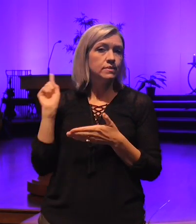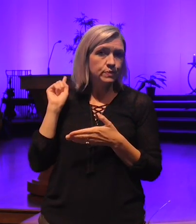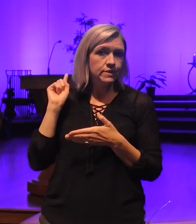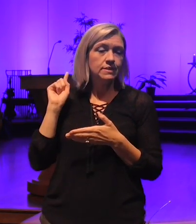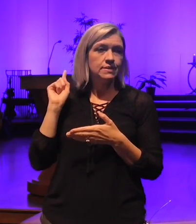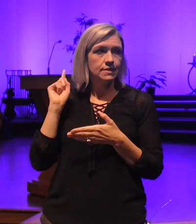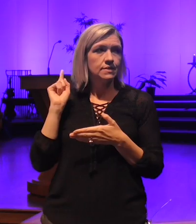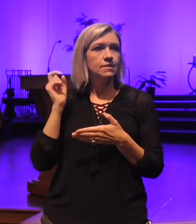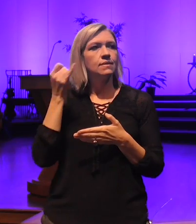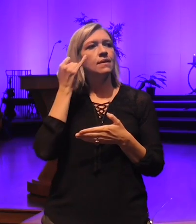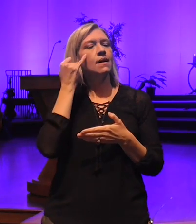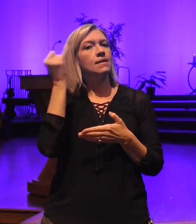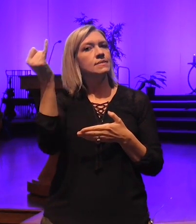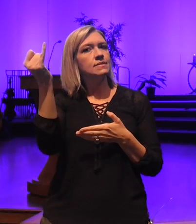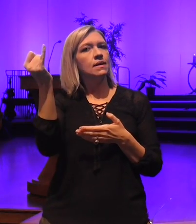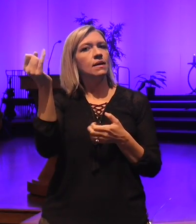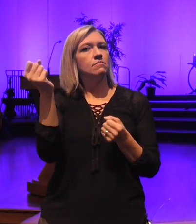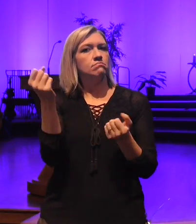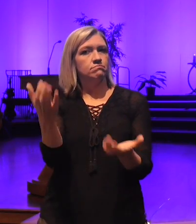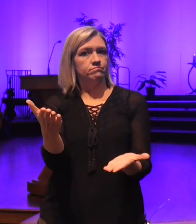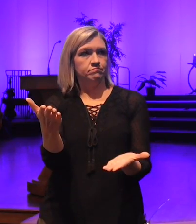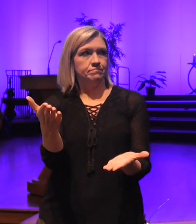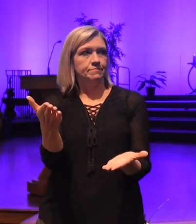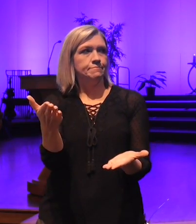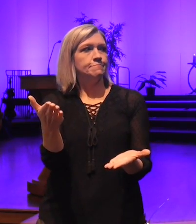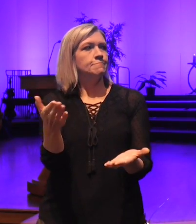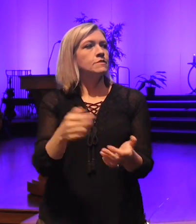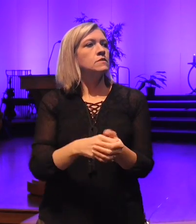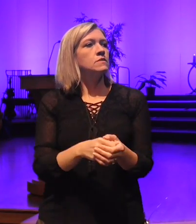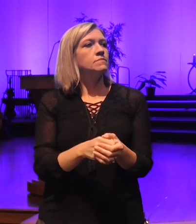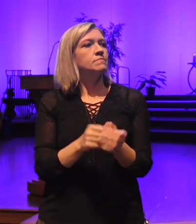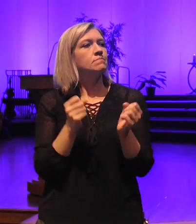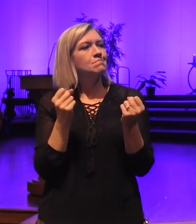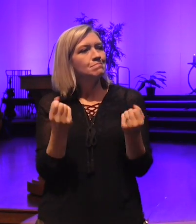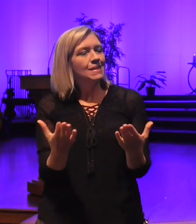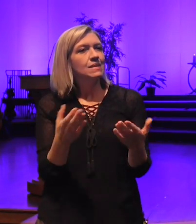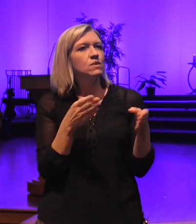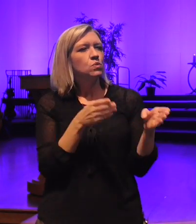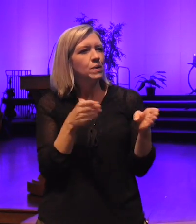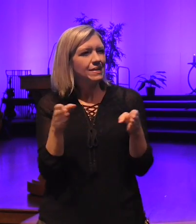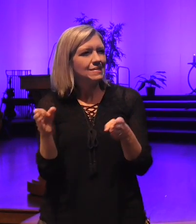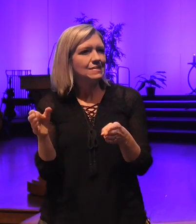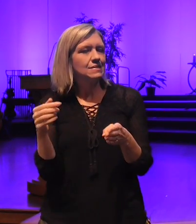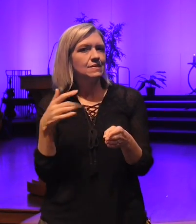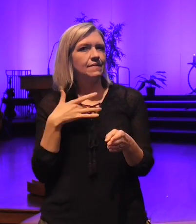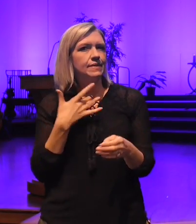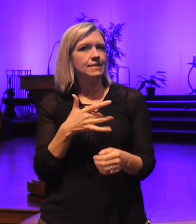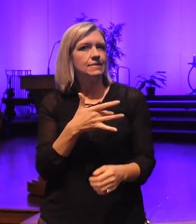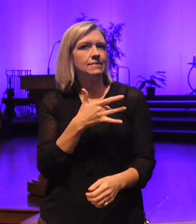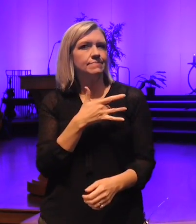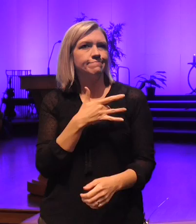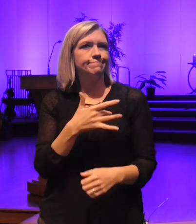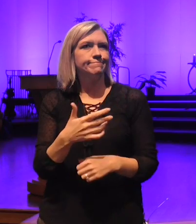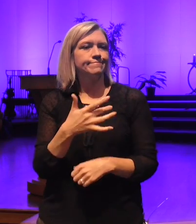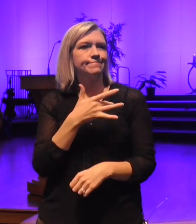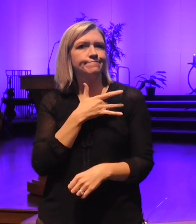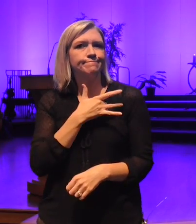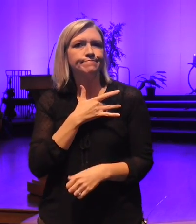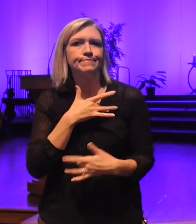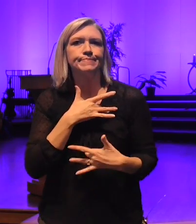se planteó la idea de que, en muchos sentidos, hay una tendencia a ceder nuestro poder, nuestro poder y